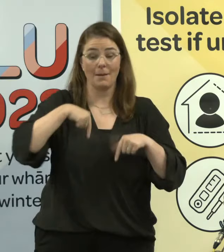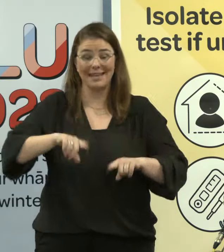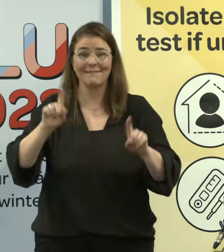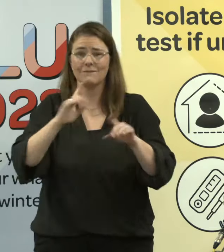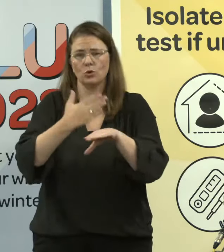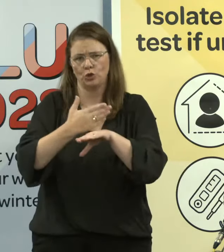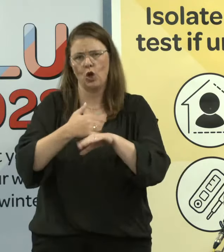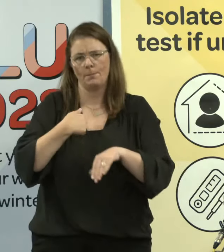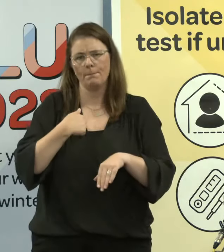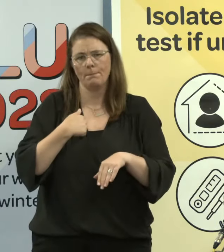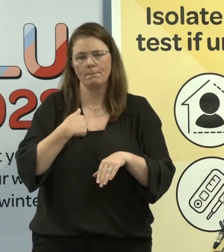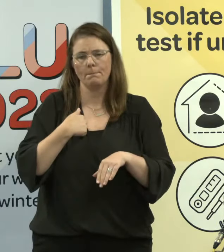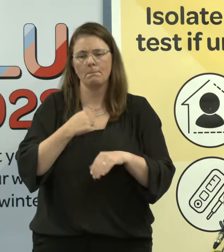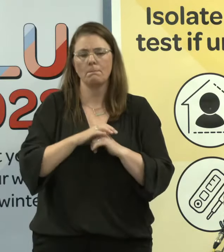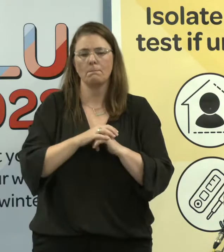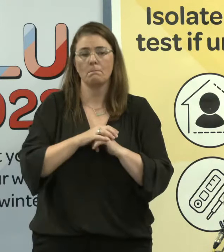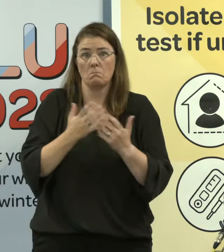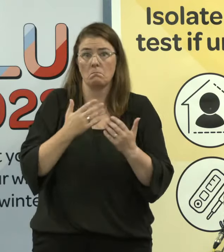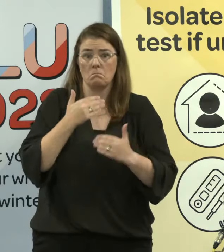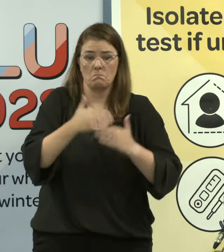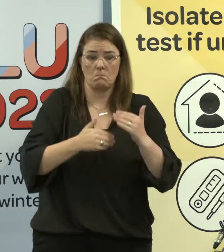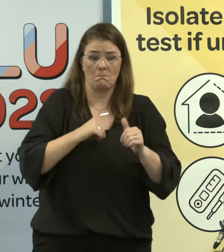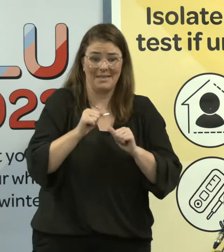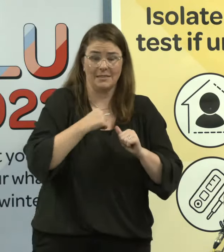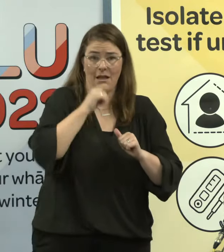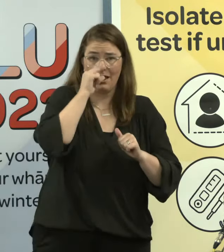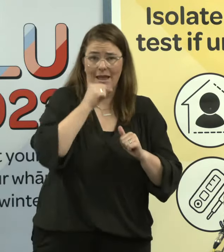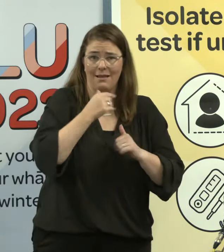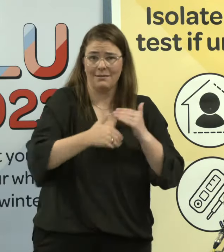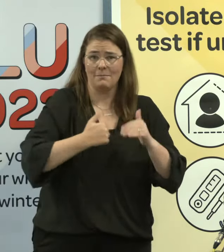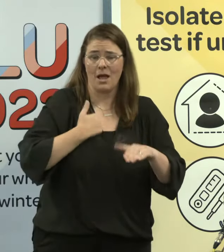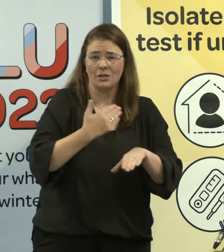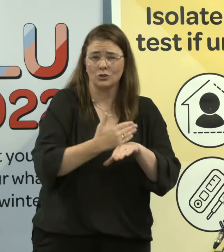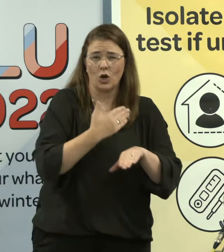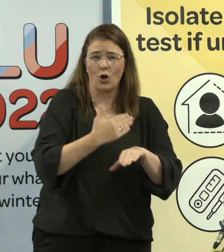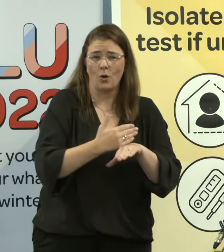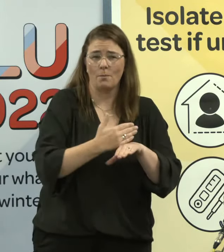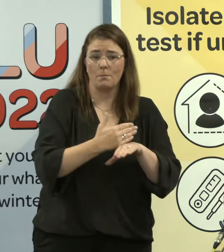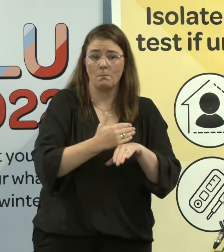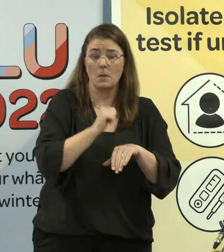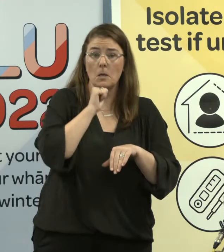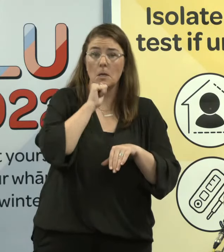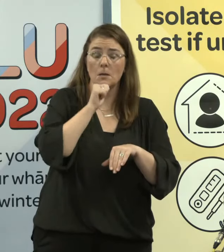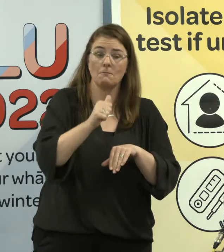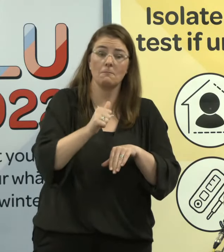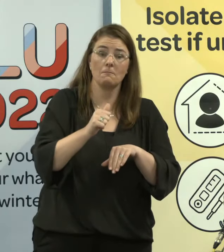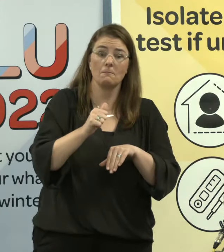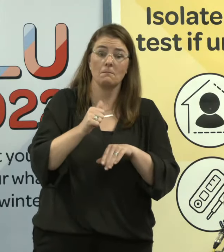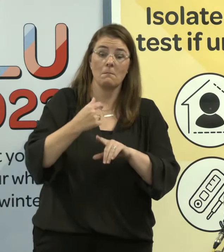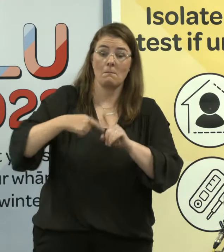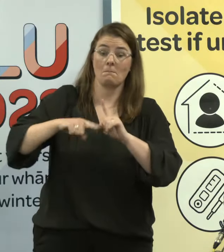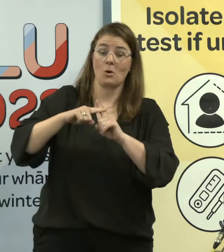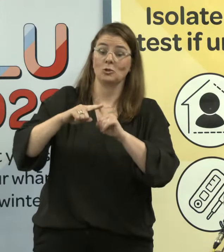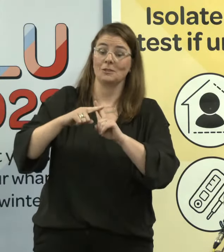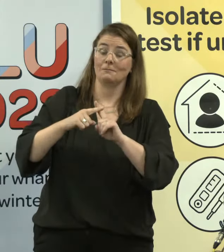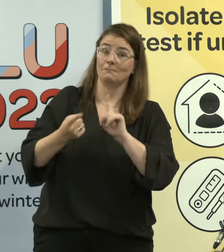mahi paapori. A ka kite ahau ko